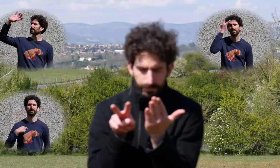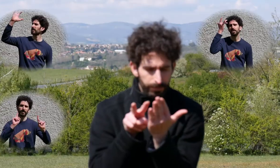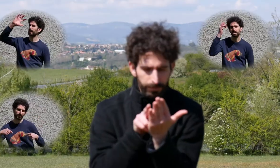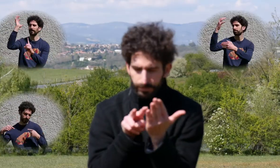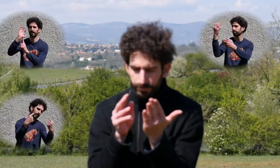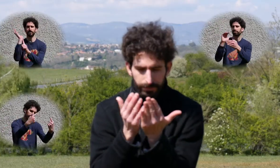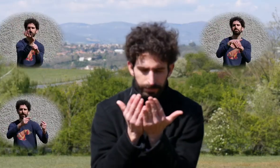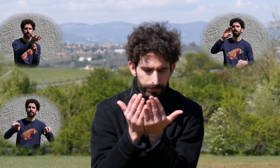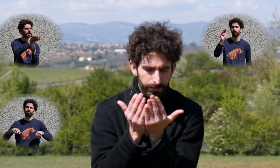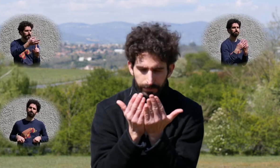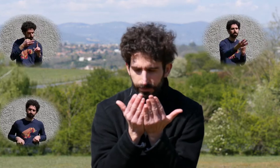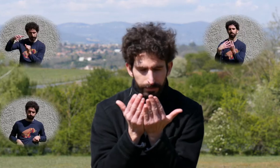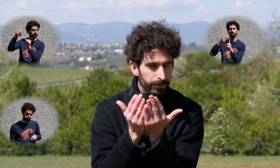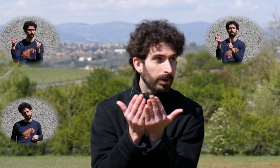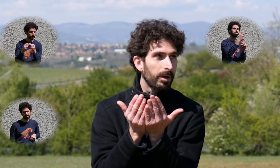Lis un livre.